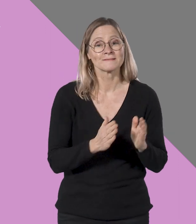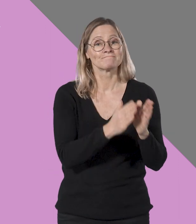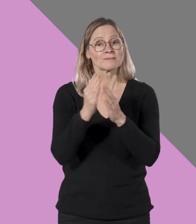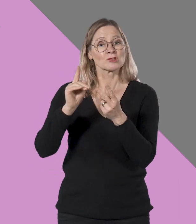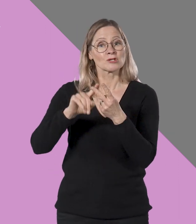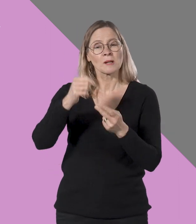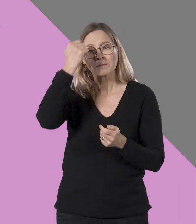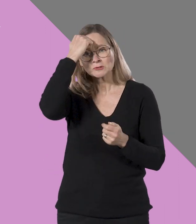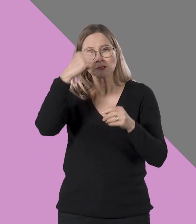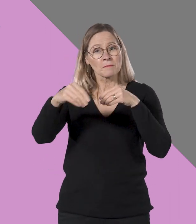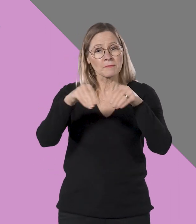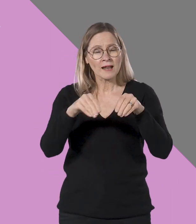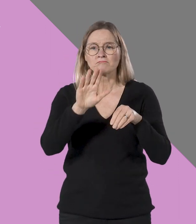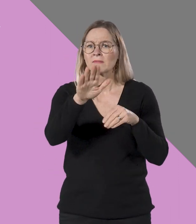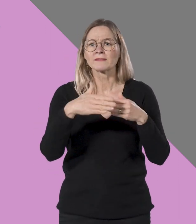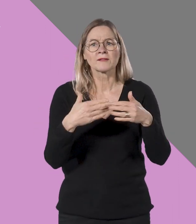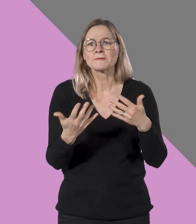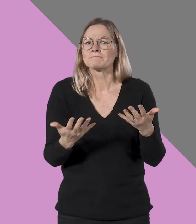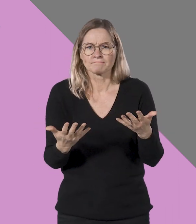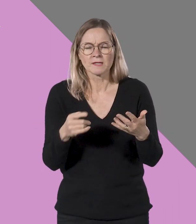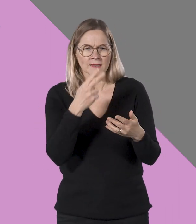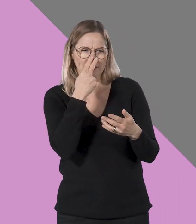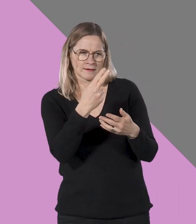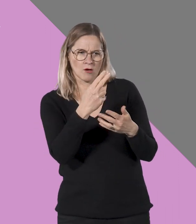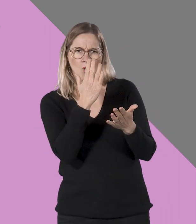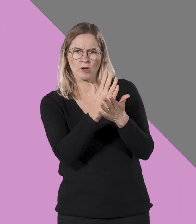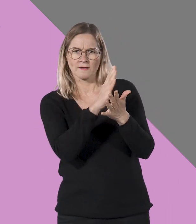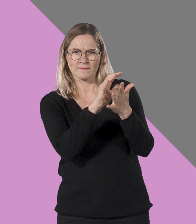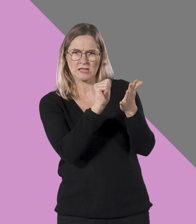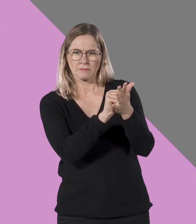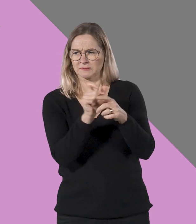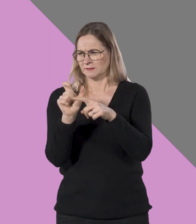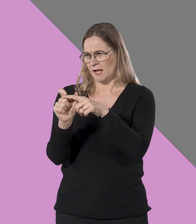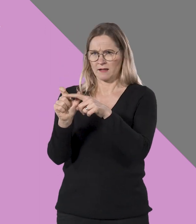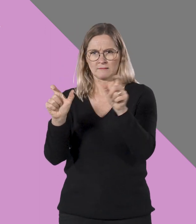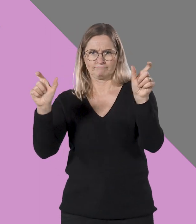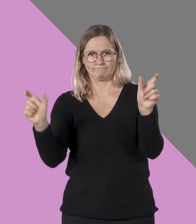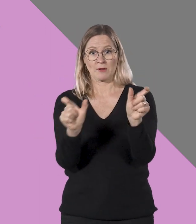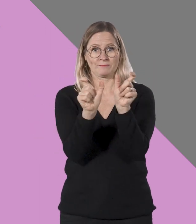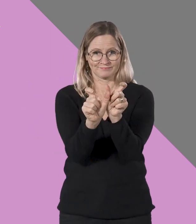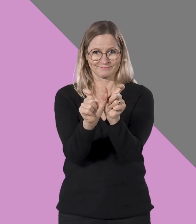Muistipelissä tehtäväsi on puolestaan yhdistää oikea viittoma ja sana keskenään.